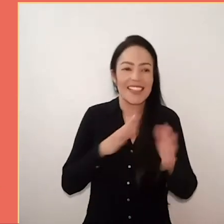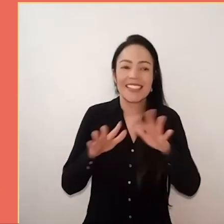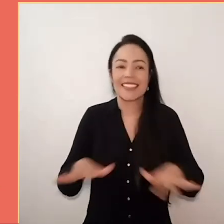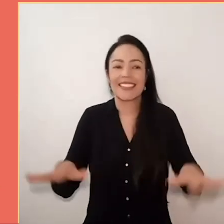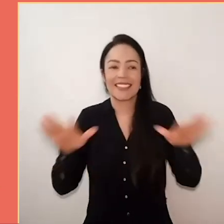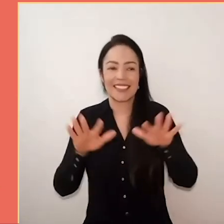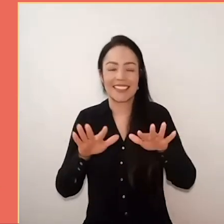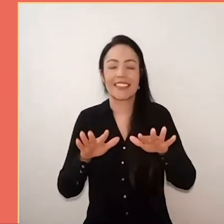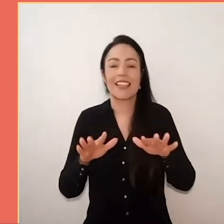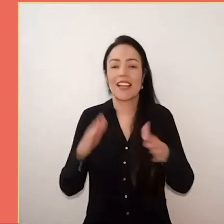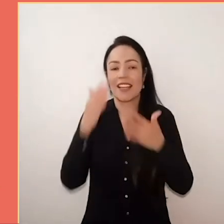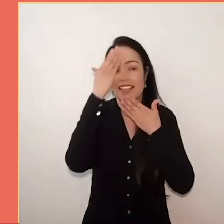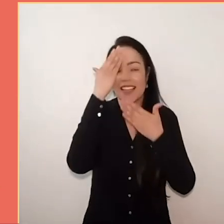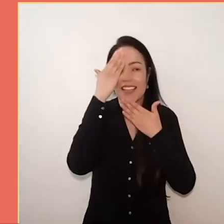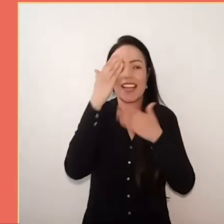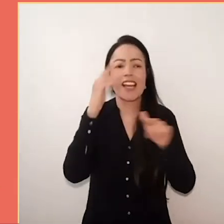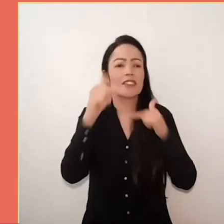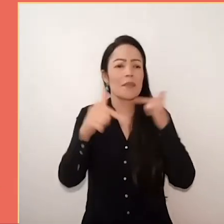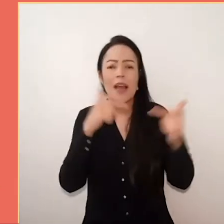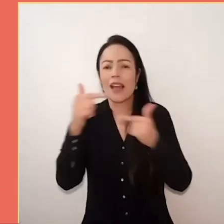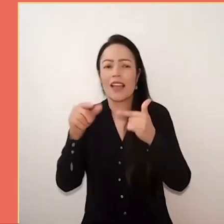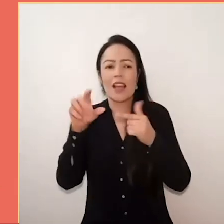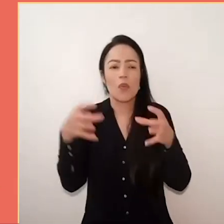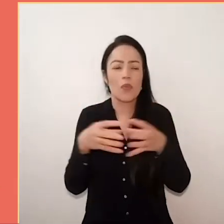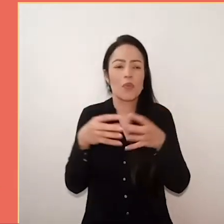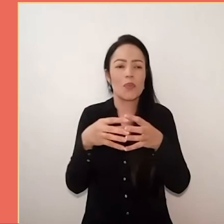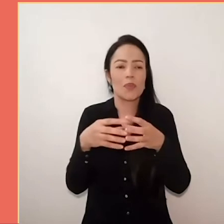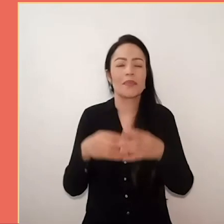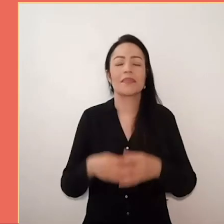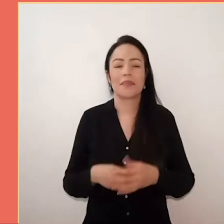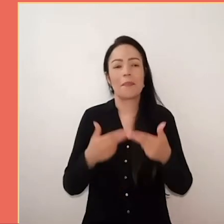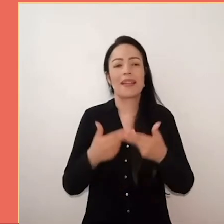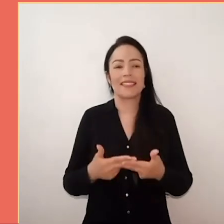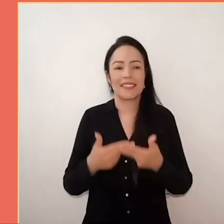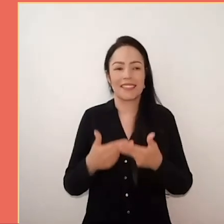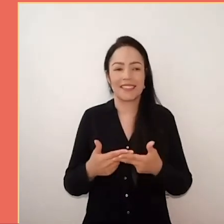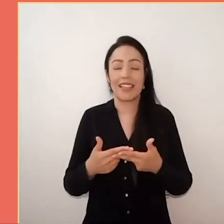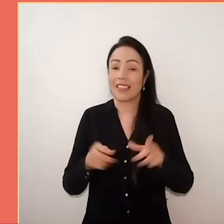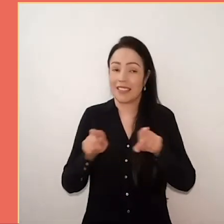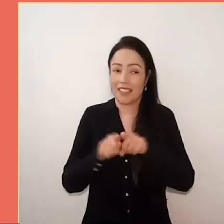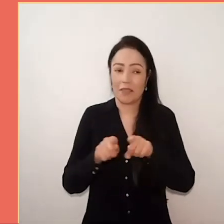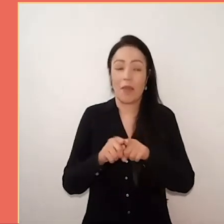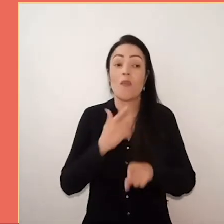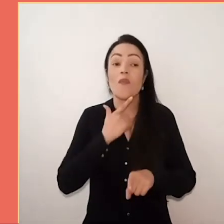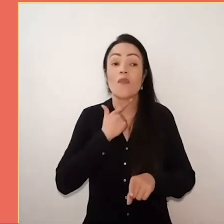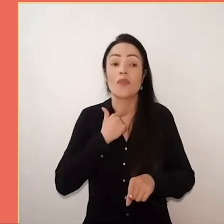Agradecer aos bastidores, toda a paciência. Fiquei com muita vontade de conversar um pouco mais